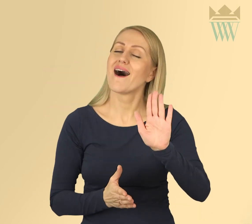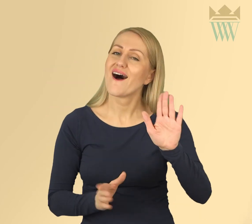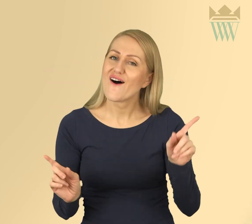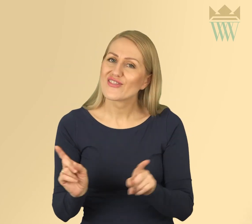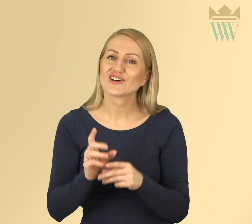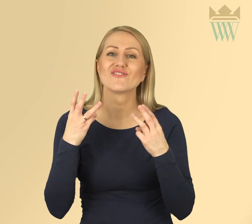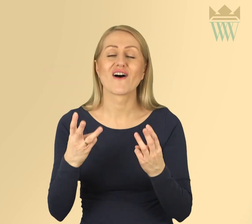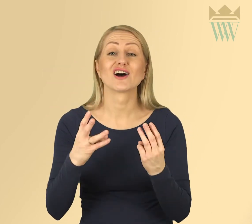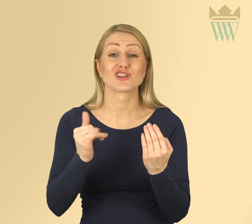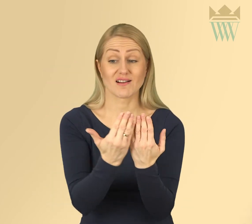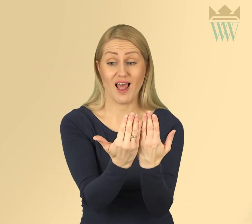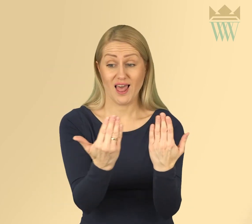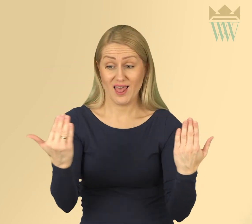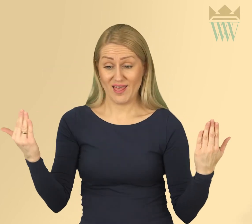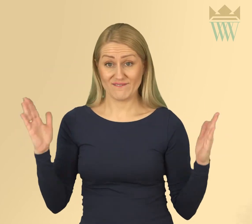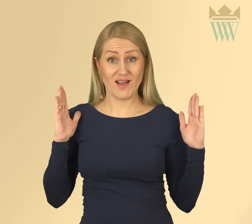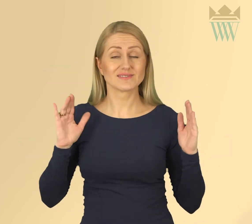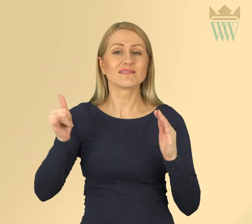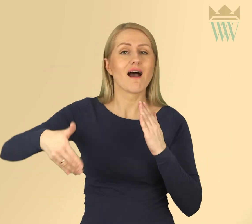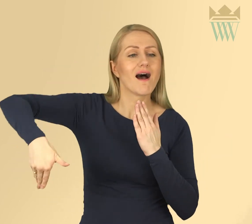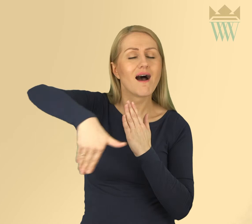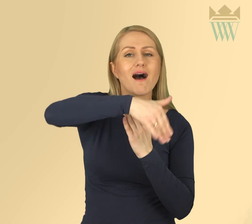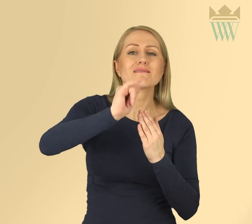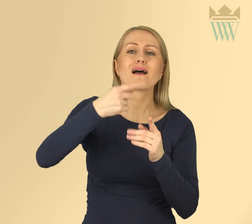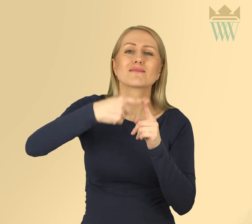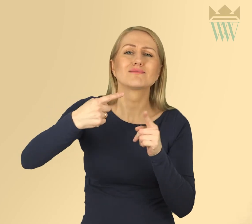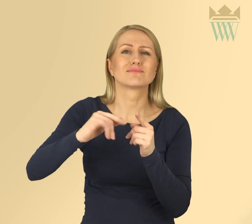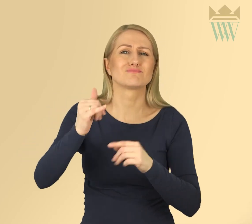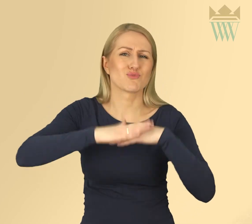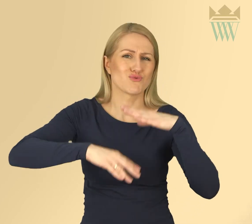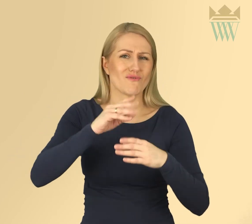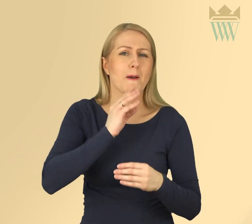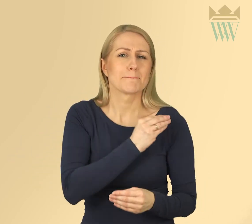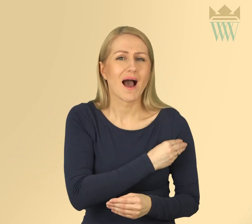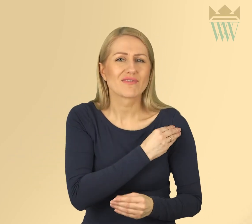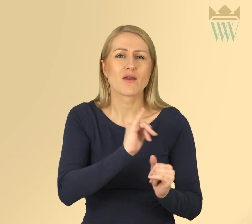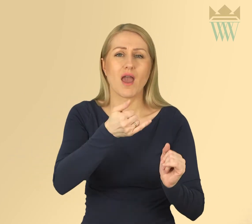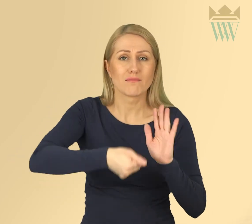Ważna jest też faktura elewacji – z jakiego materiału została zbudowana,